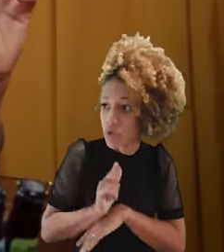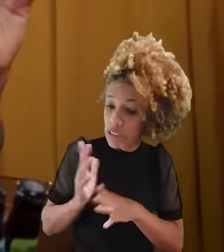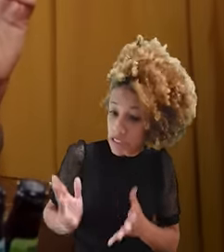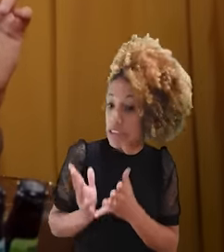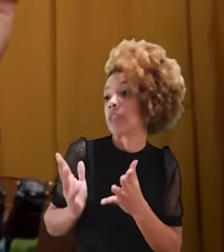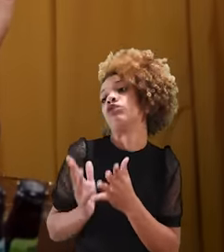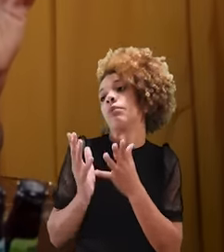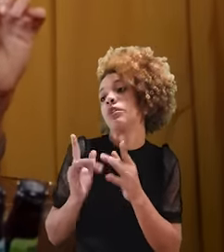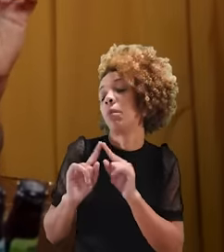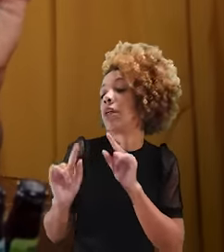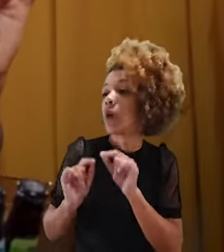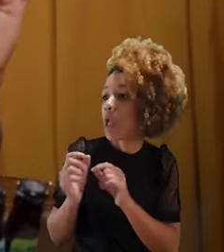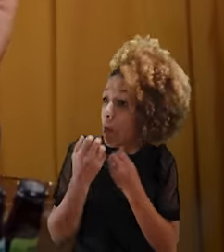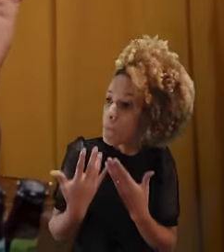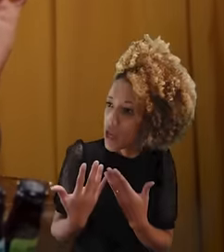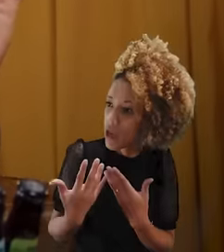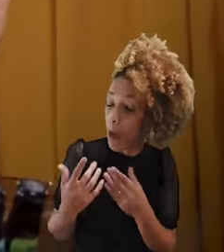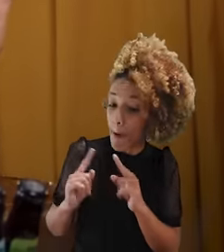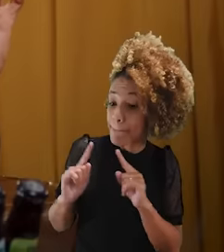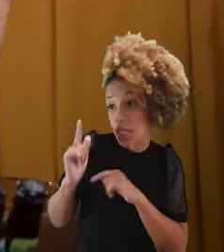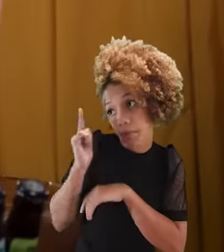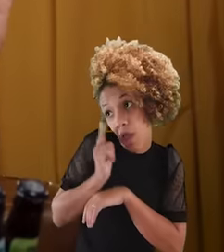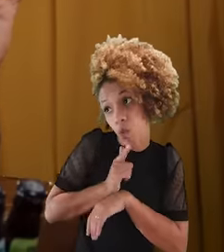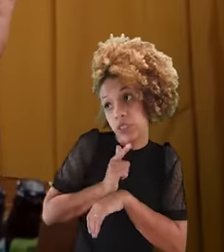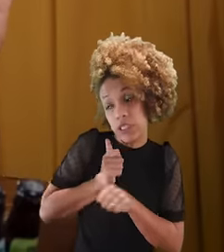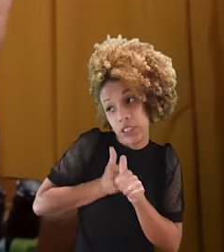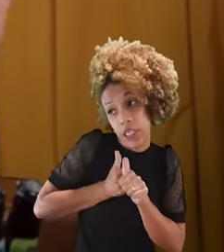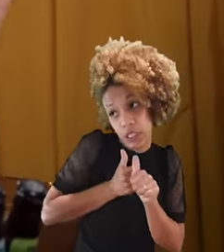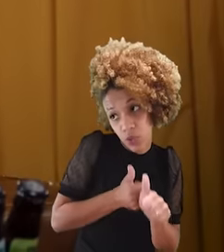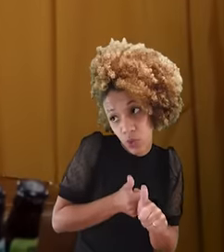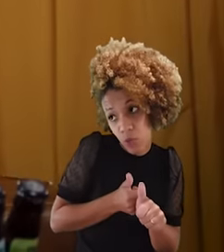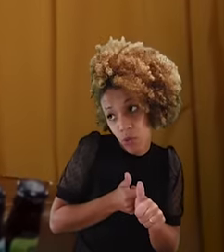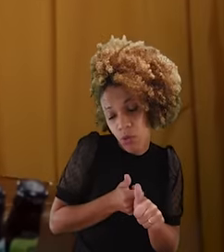engajamento até que eu vou muito bem mas assim para conseguir seguidor ela o engajamento meu